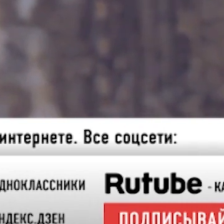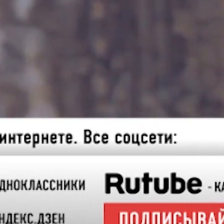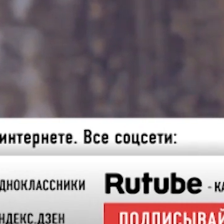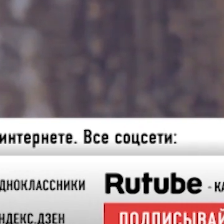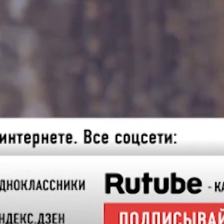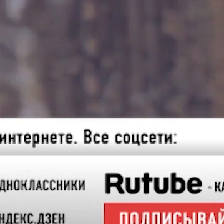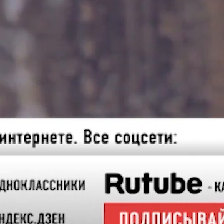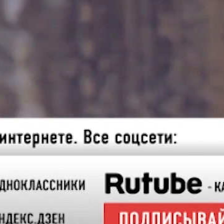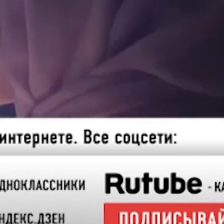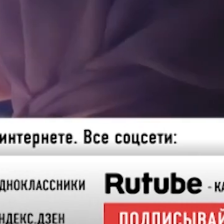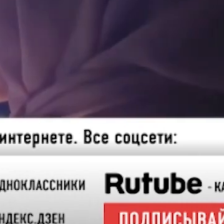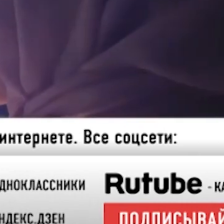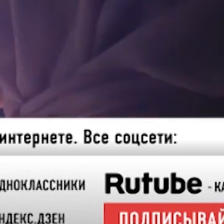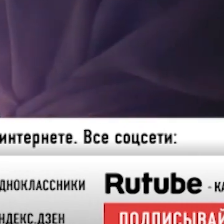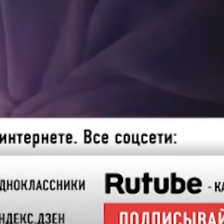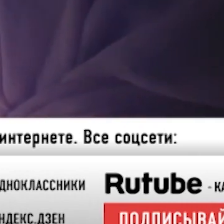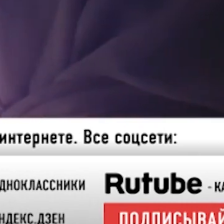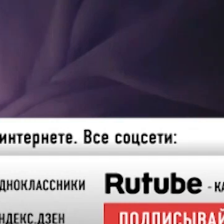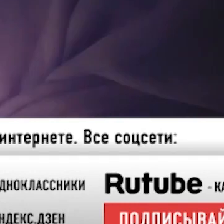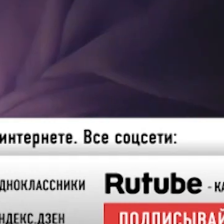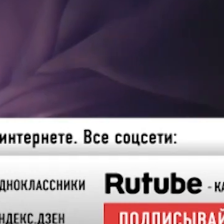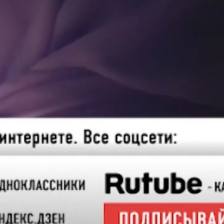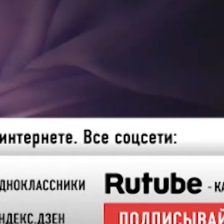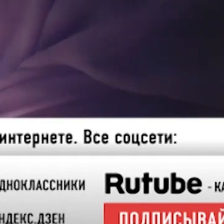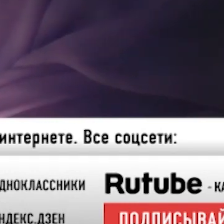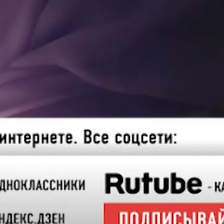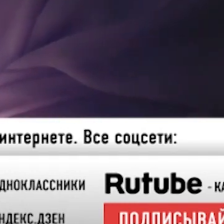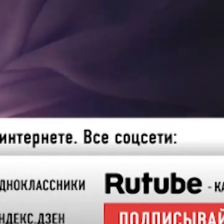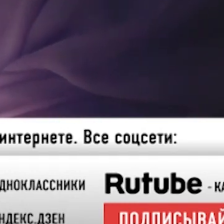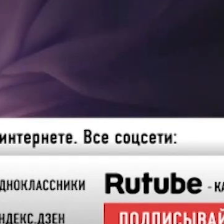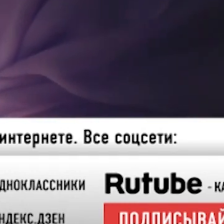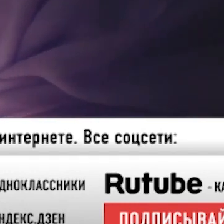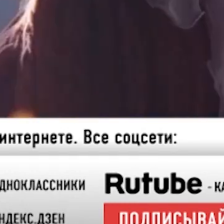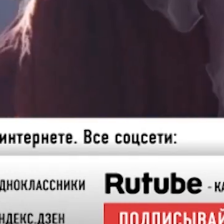Иногда я спрашиваю себя Почему мне удалось выжить как я спаслась тогда